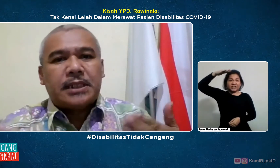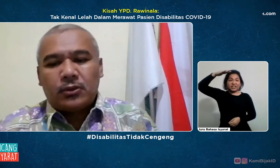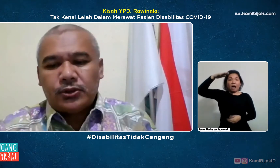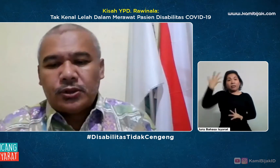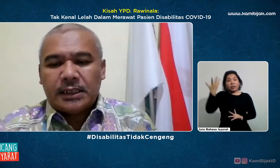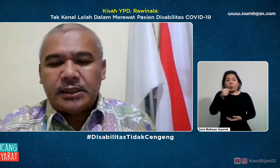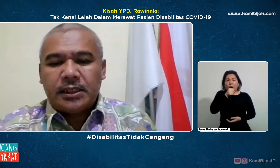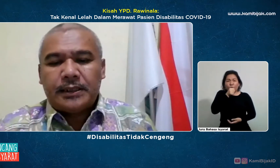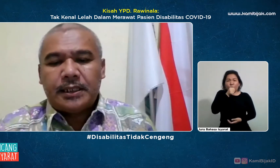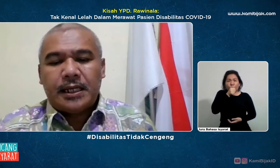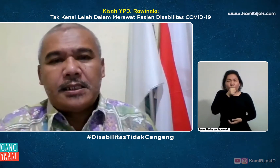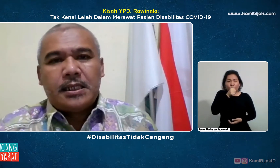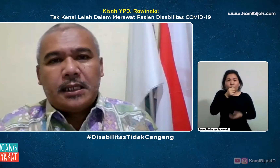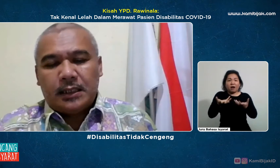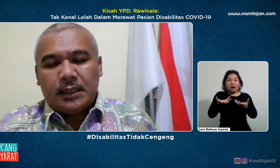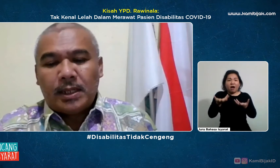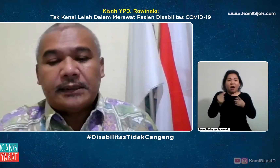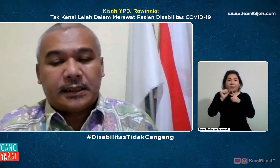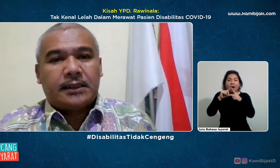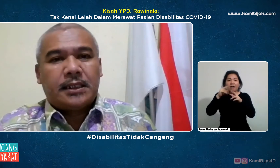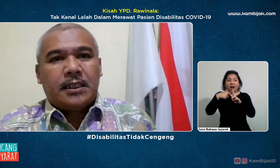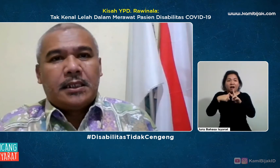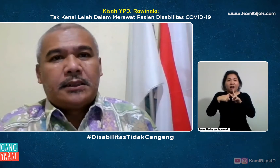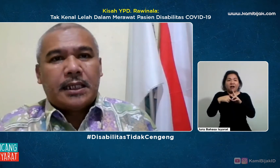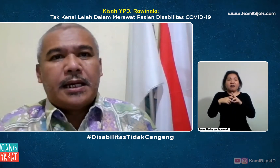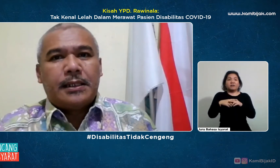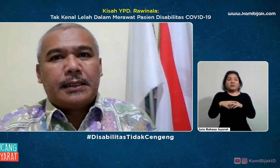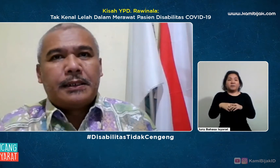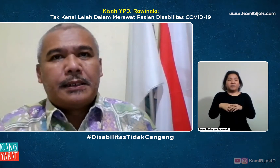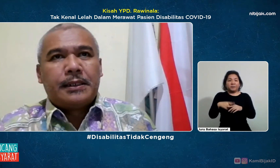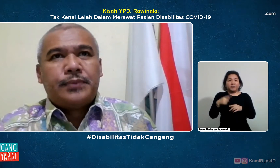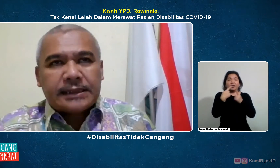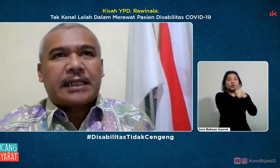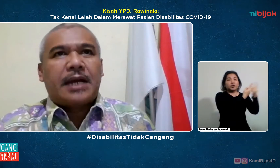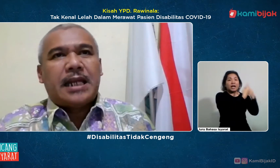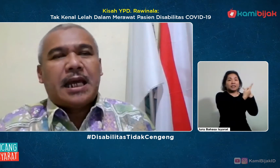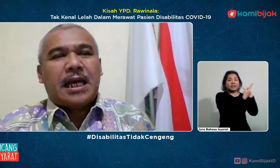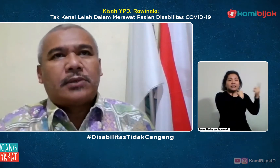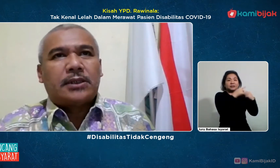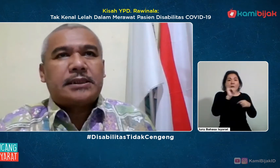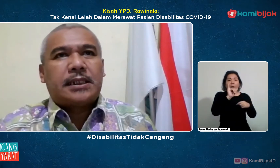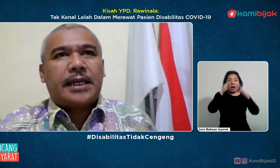Kami selalu konsultasi kepada rumah sakit terdekat dan yang biasa kami lakukan juga.